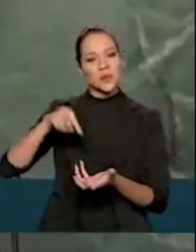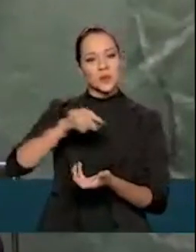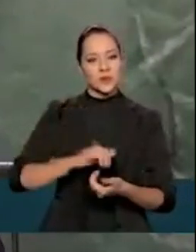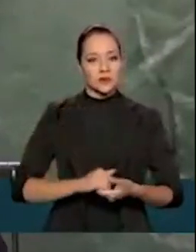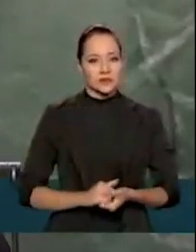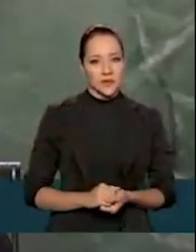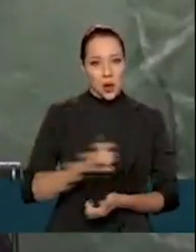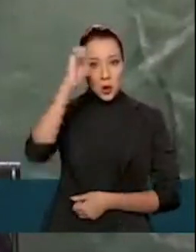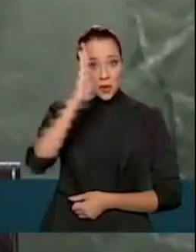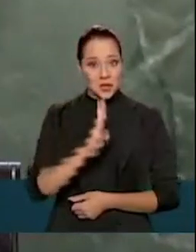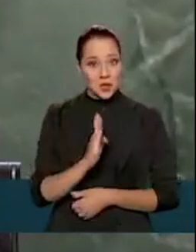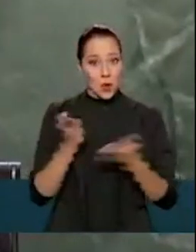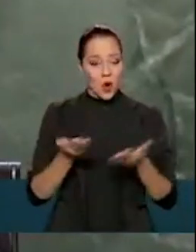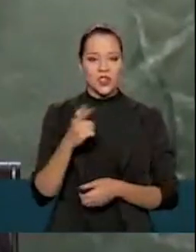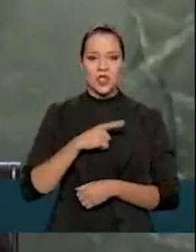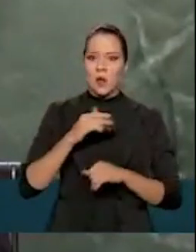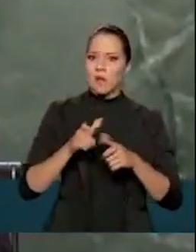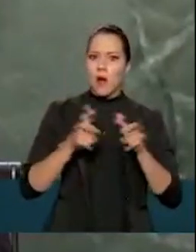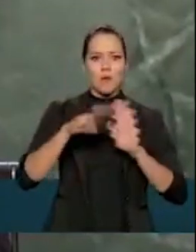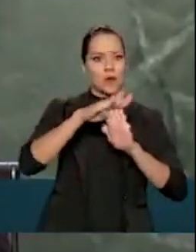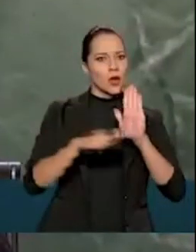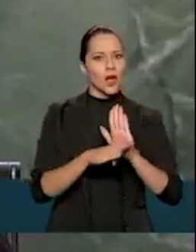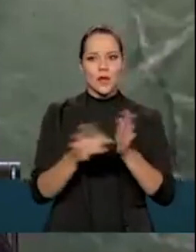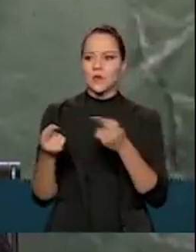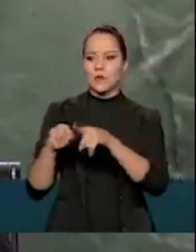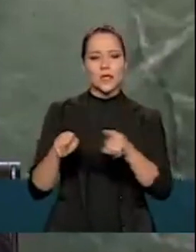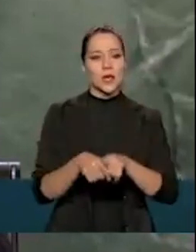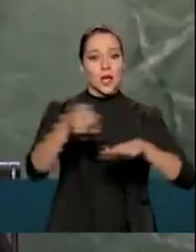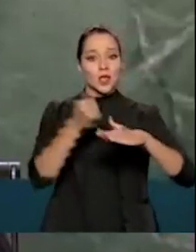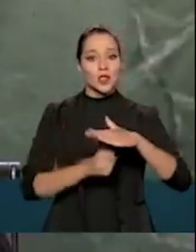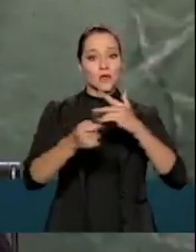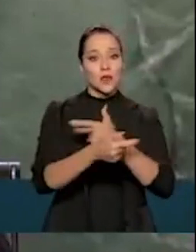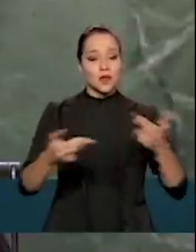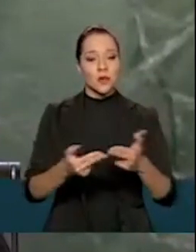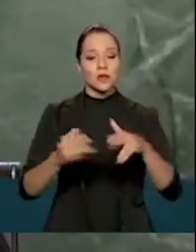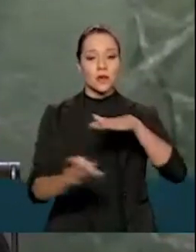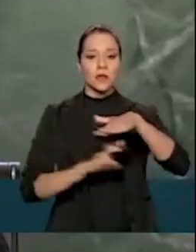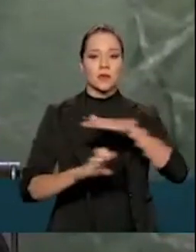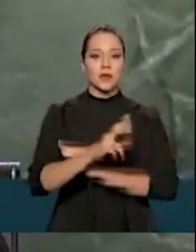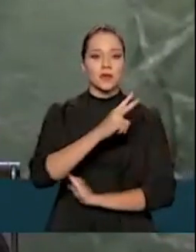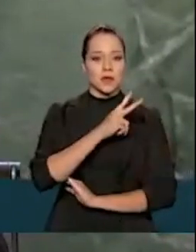e o Brasil possui o maior programa de parceria de investimentos com existiu a privada de sua